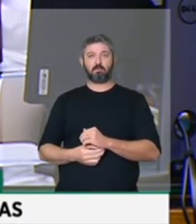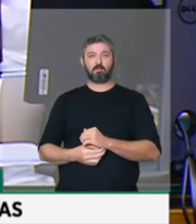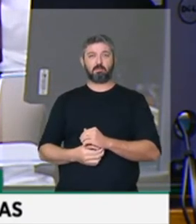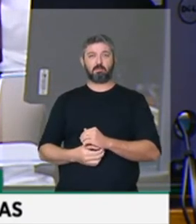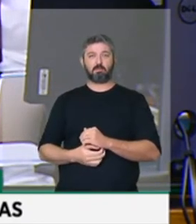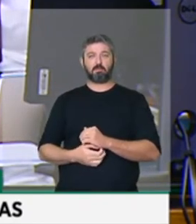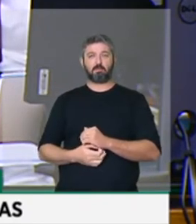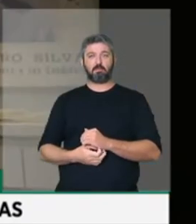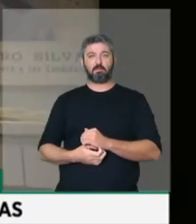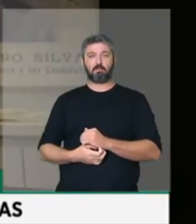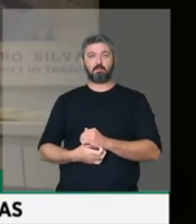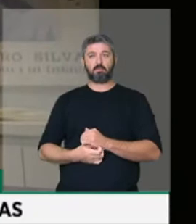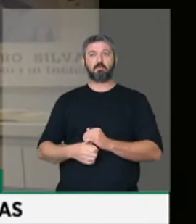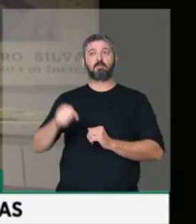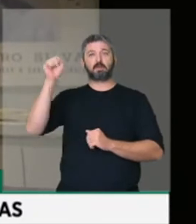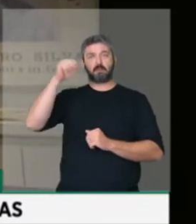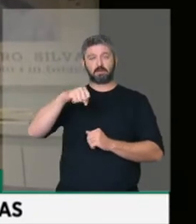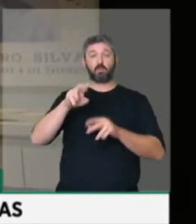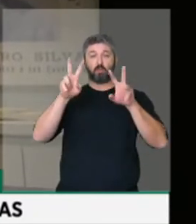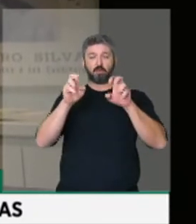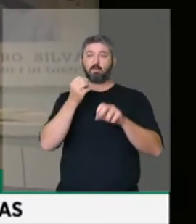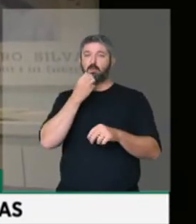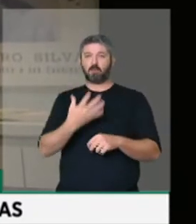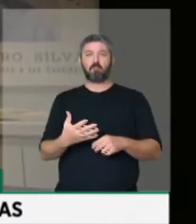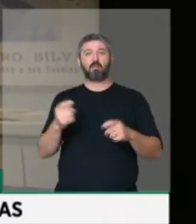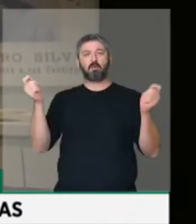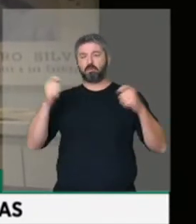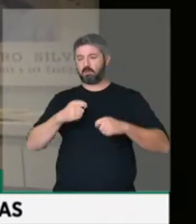CAPITALIZAÇÃO DA ELETROBRAS. NÓS ORIENTAMOS SIM. [PRESIDENTE]: COMO